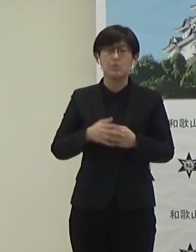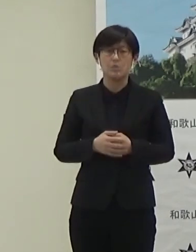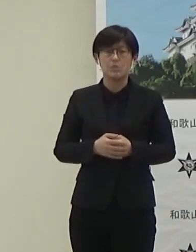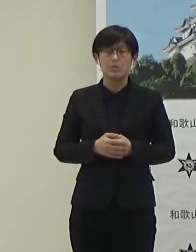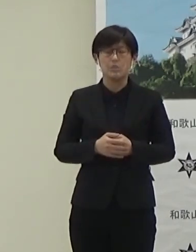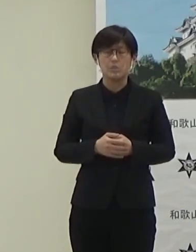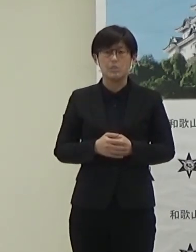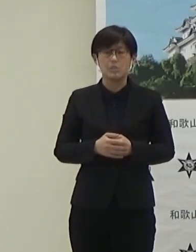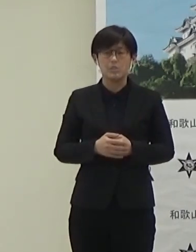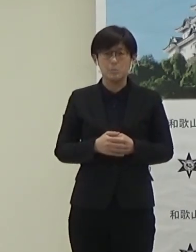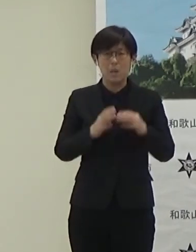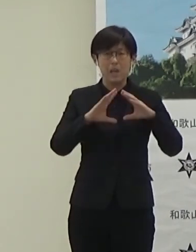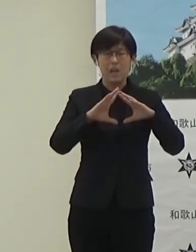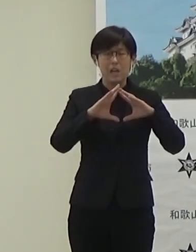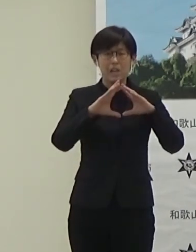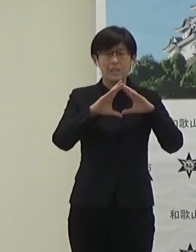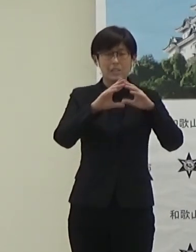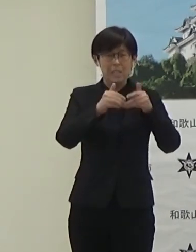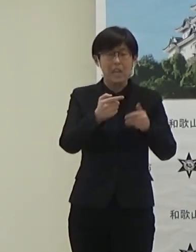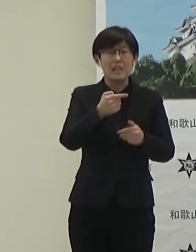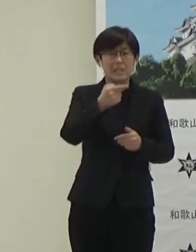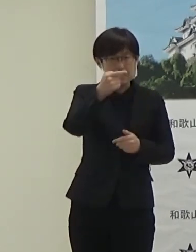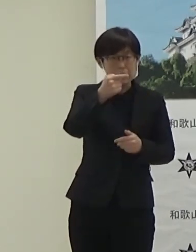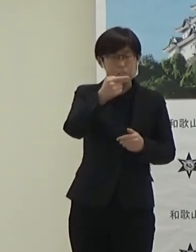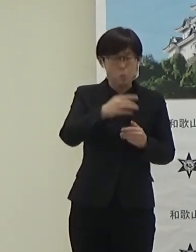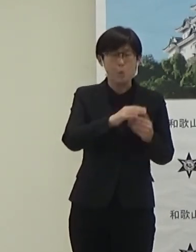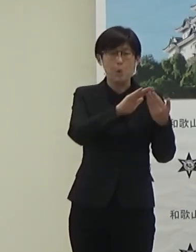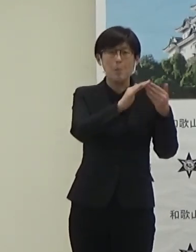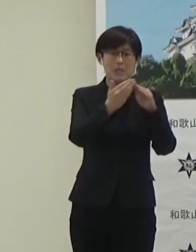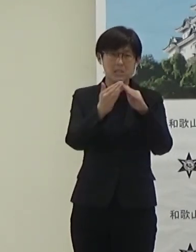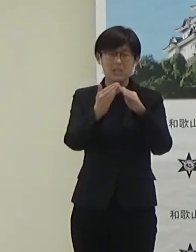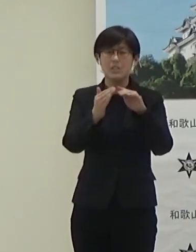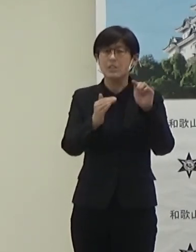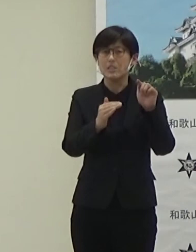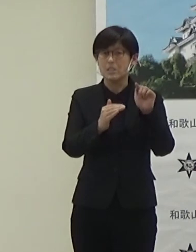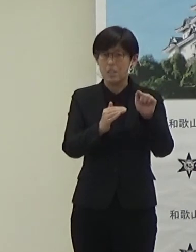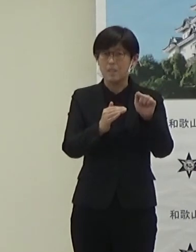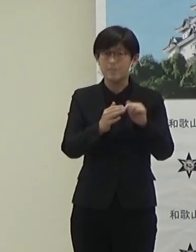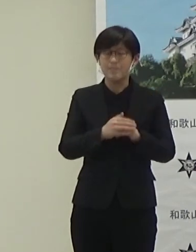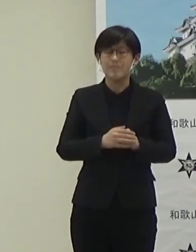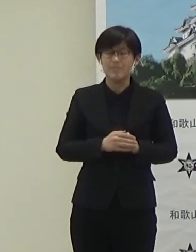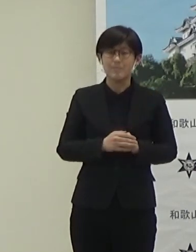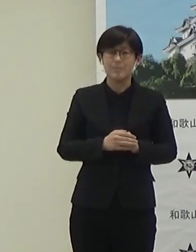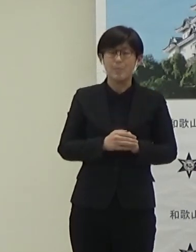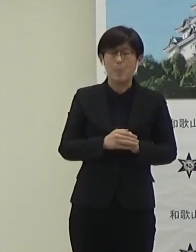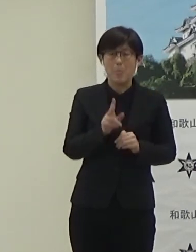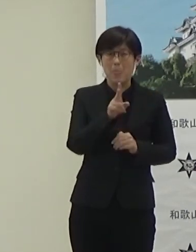世界一住みたい都市であるような例えばカナダで言うとバンクーバーであるとか